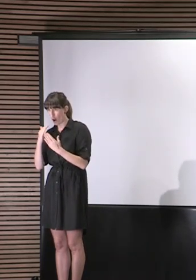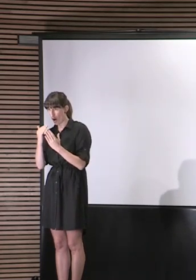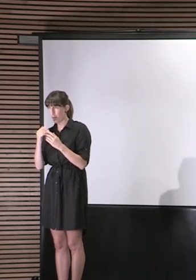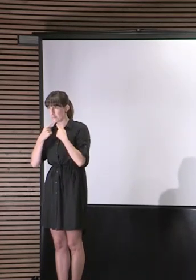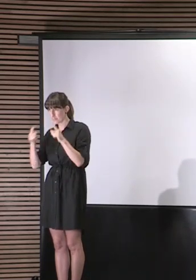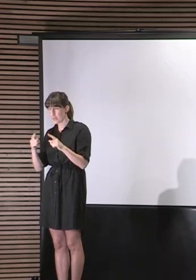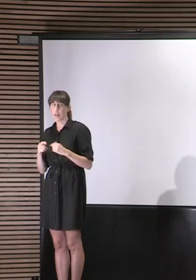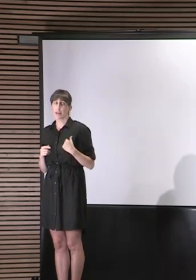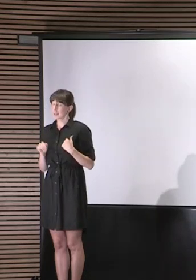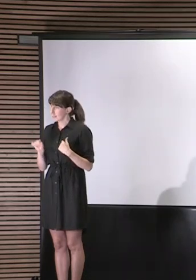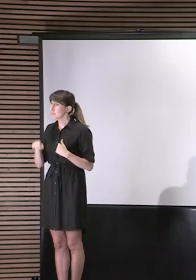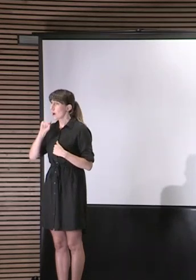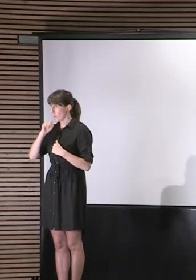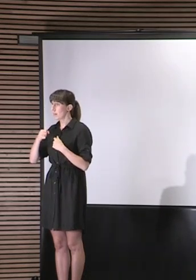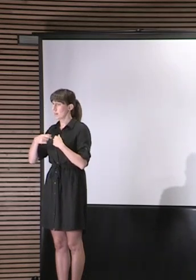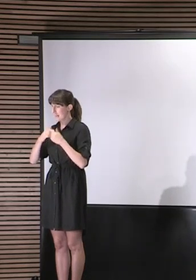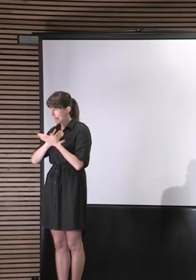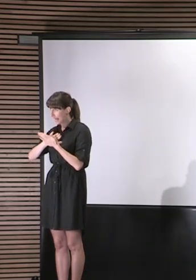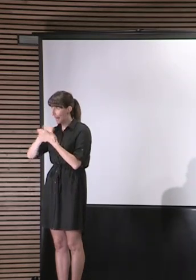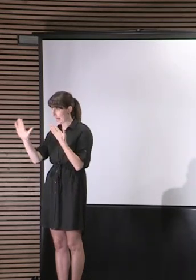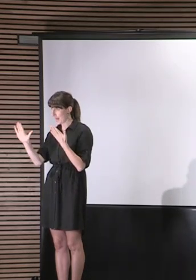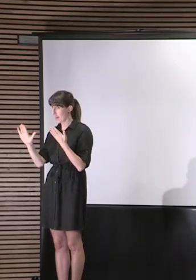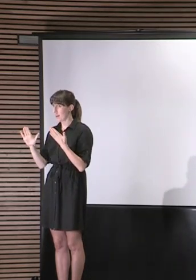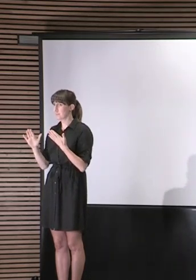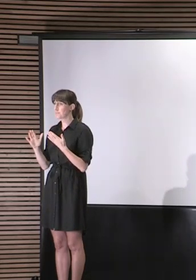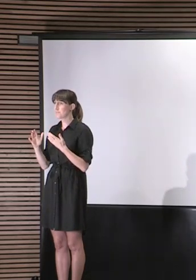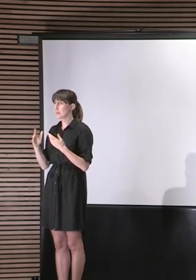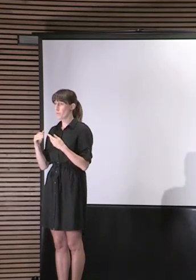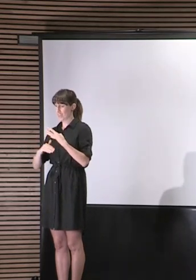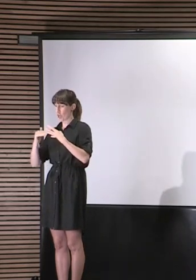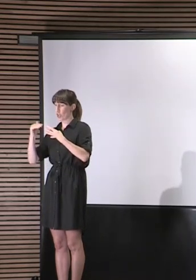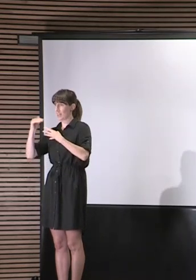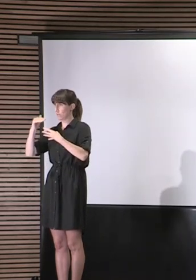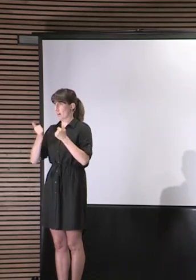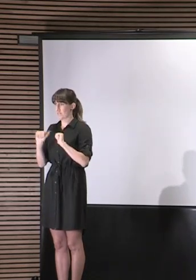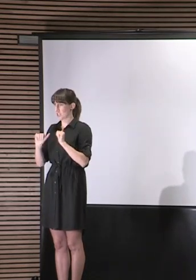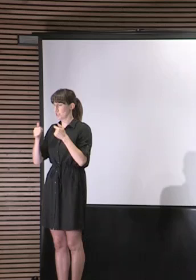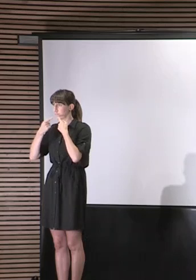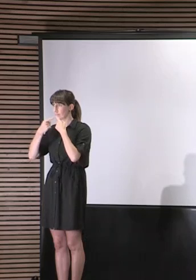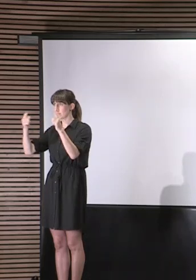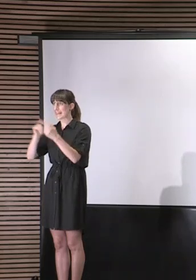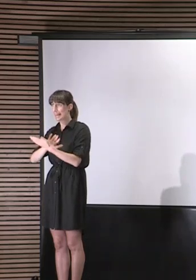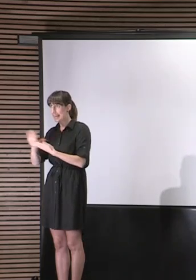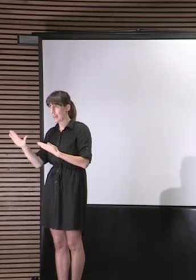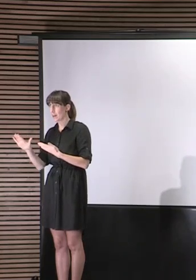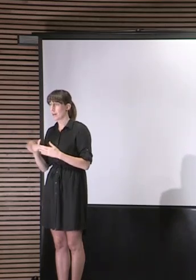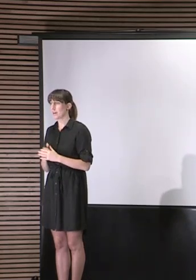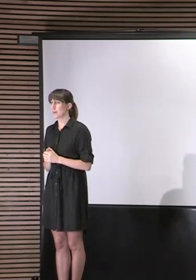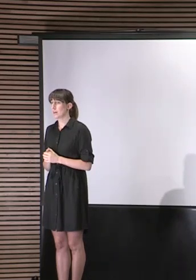puedan ver muy claramente ...?